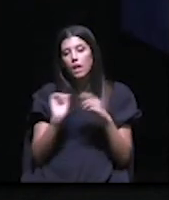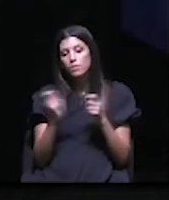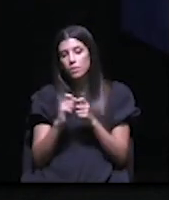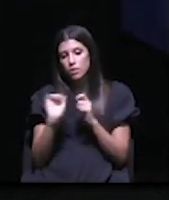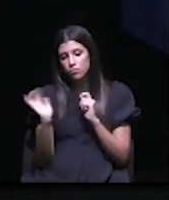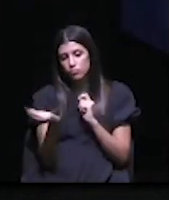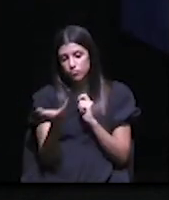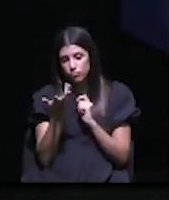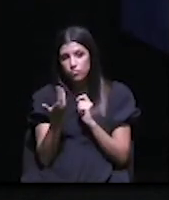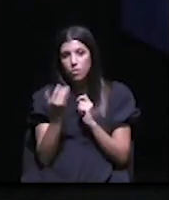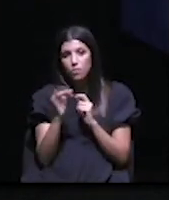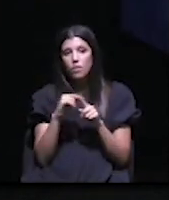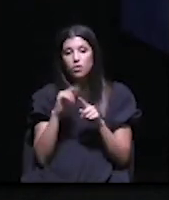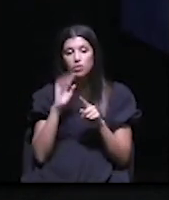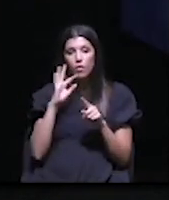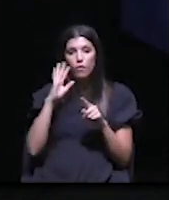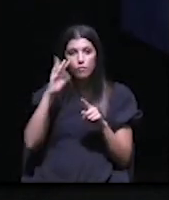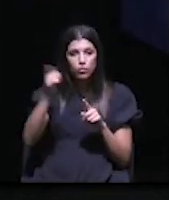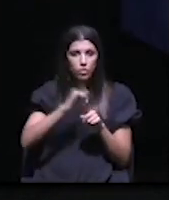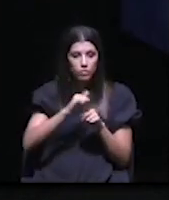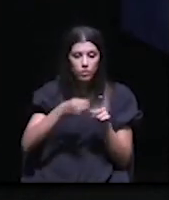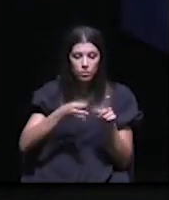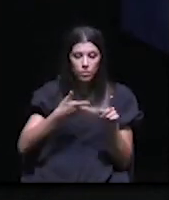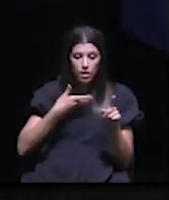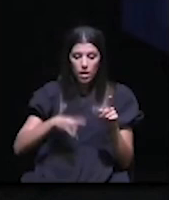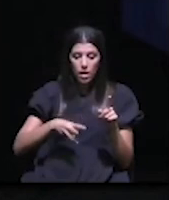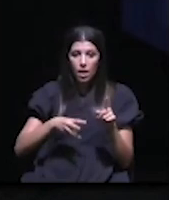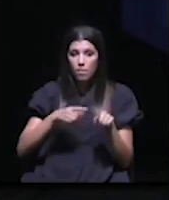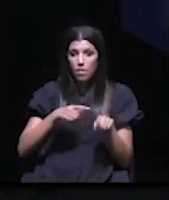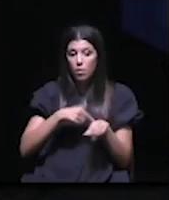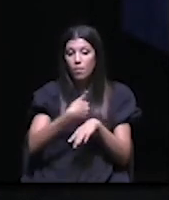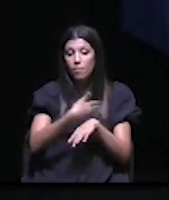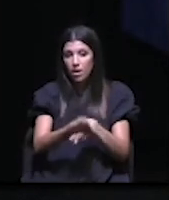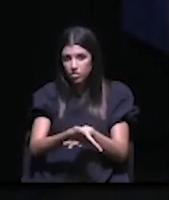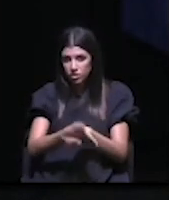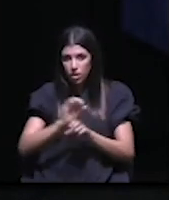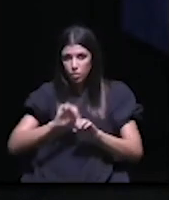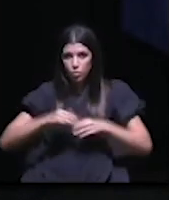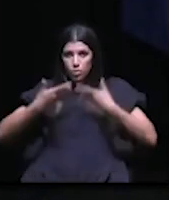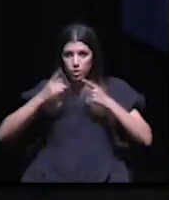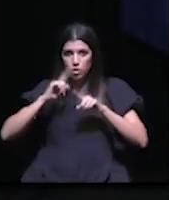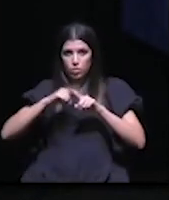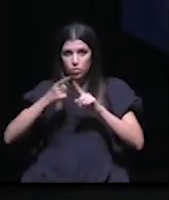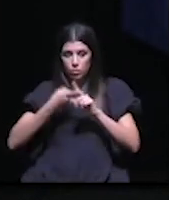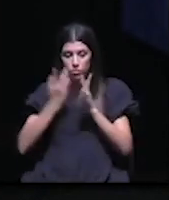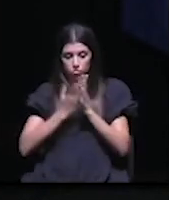Mas esta futura revisão do PDM não virá a tempo do próximo ano letivo. Queremos participar nela e participaremos mais à frente.